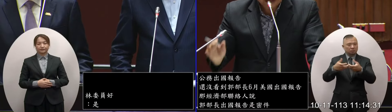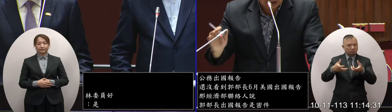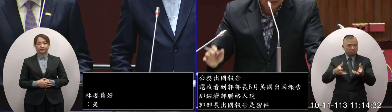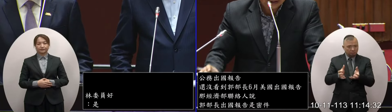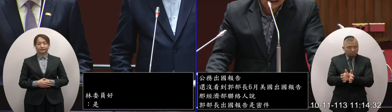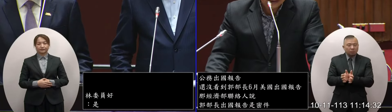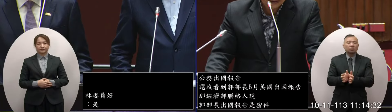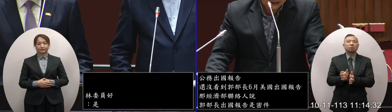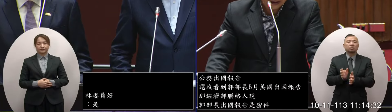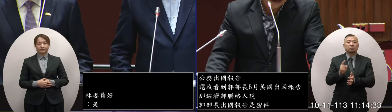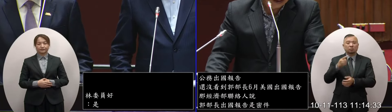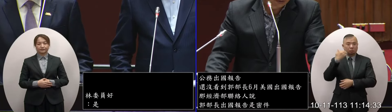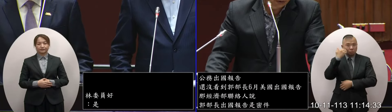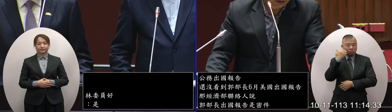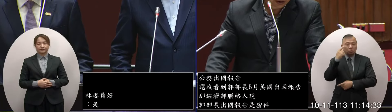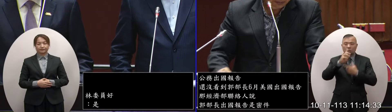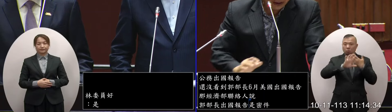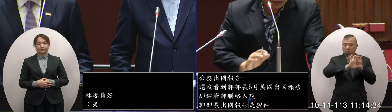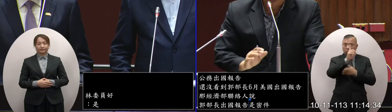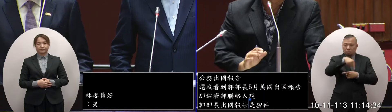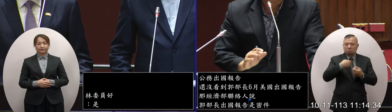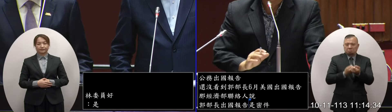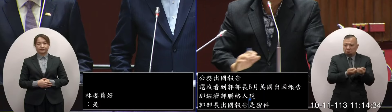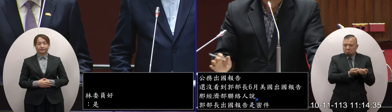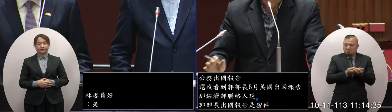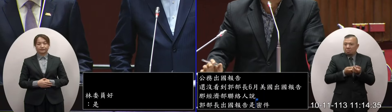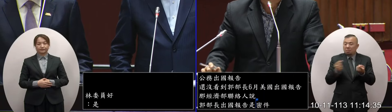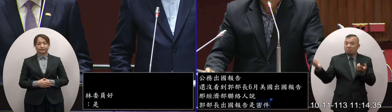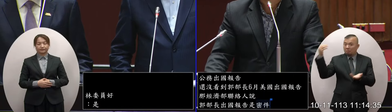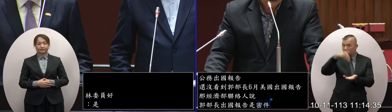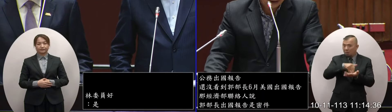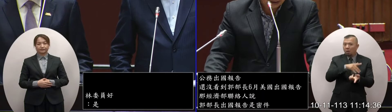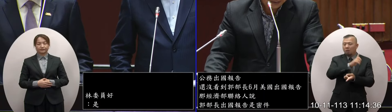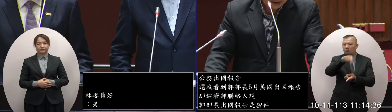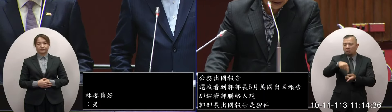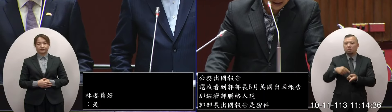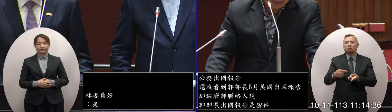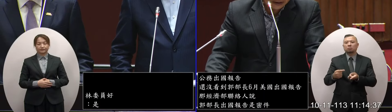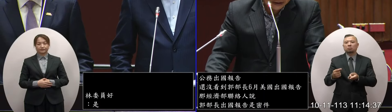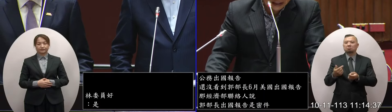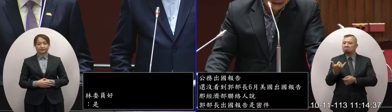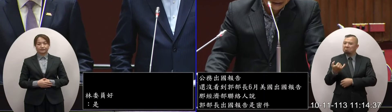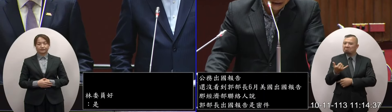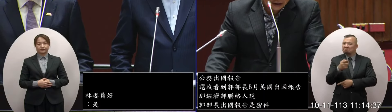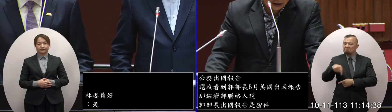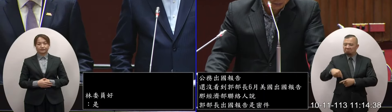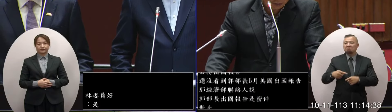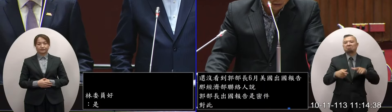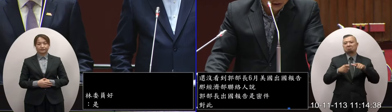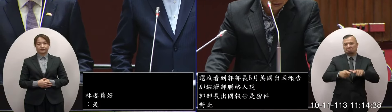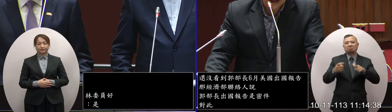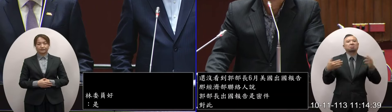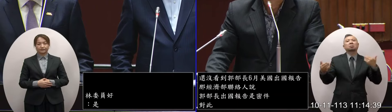招商的一個成果 不要只有畫大餅 那本席查了一下經濟部投審會